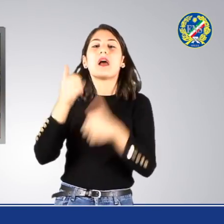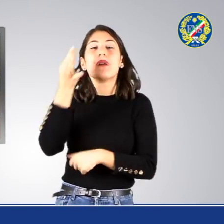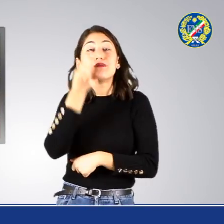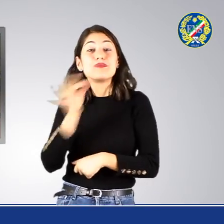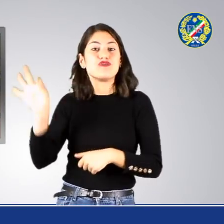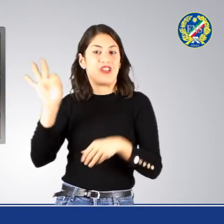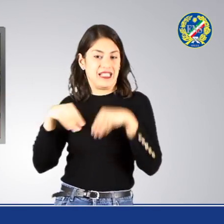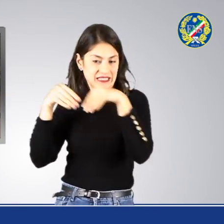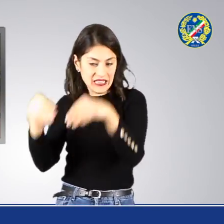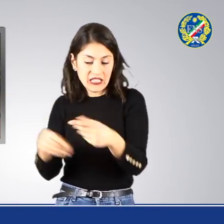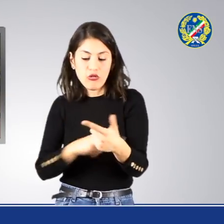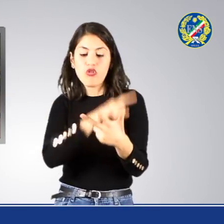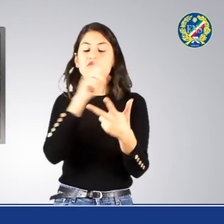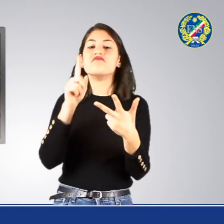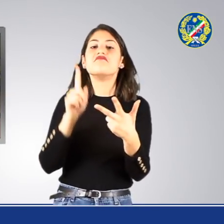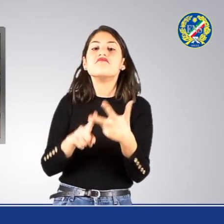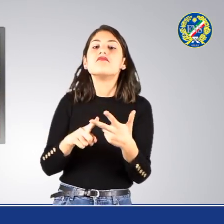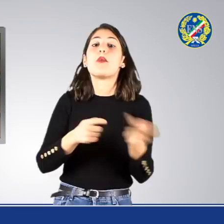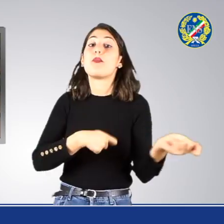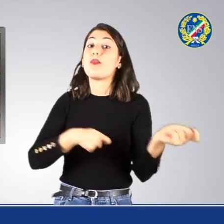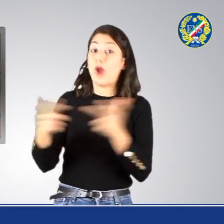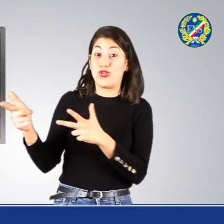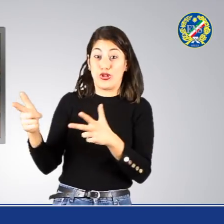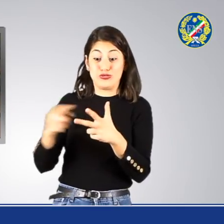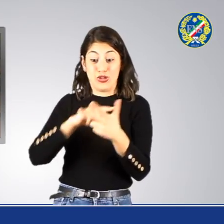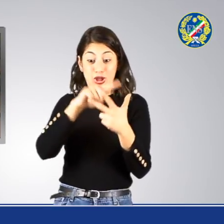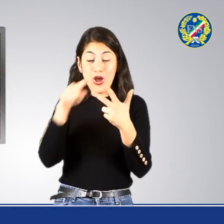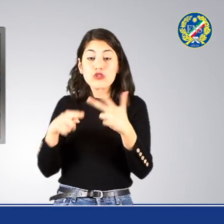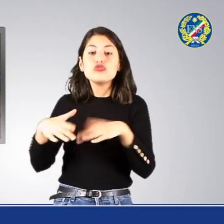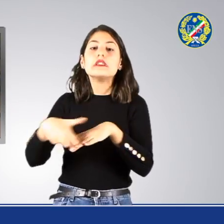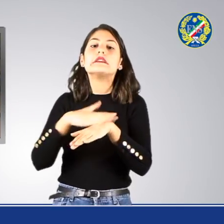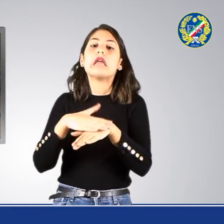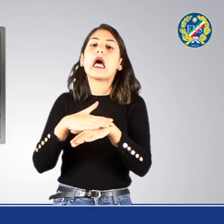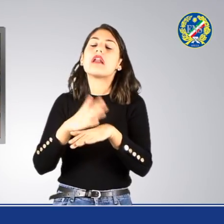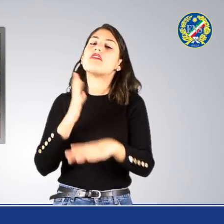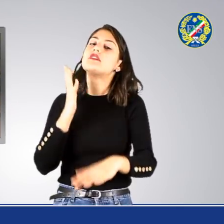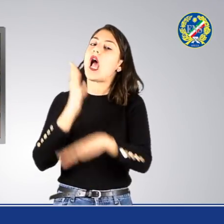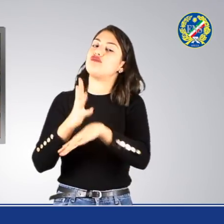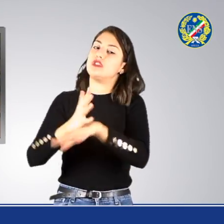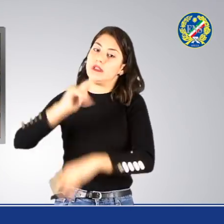Chiediamo che i servizi socio-sanitari siano accessibili a tutti e che prenotare una visita medica,